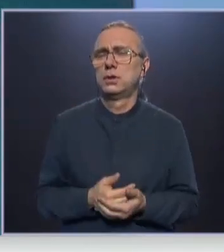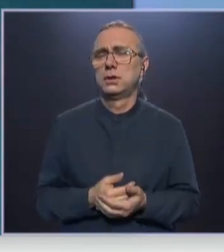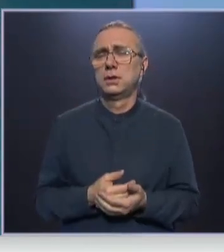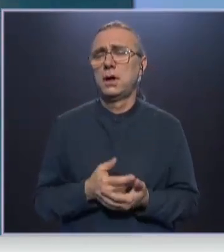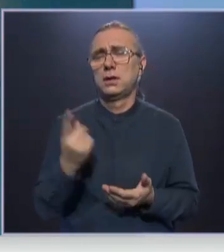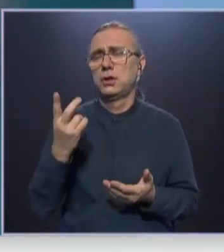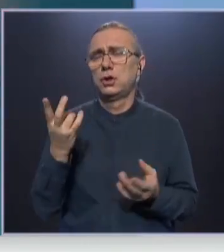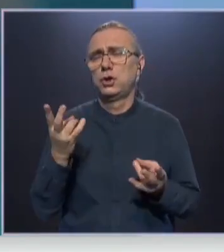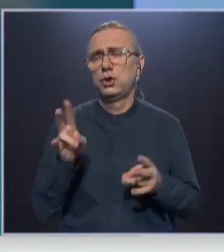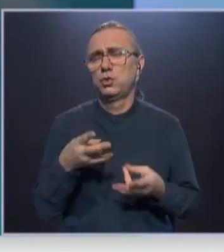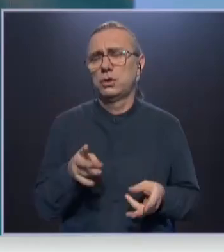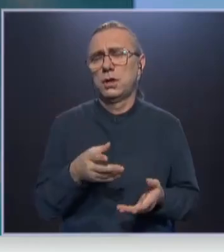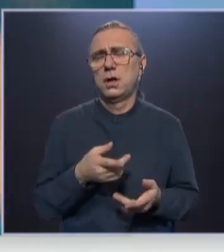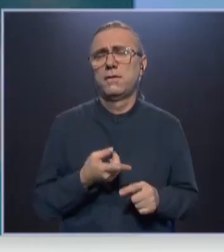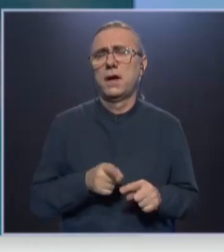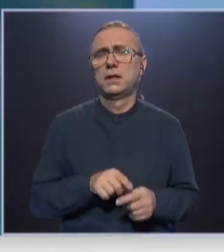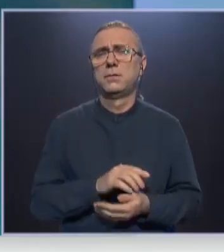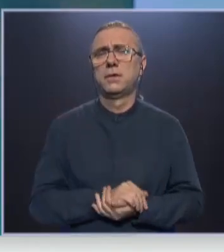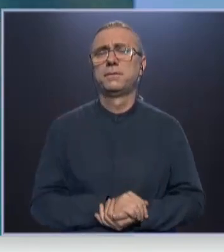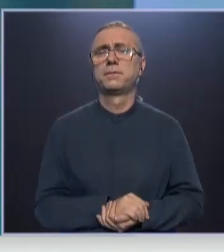Дедушка Мороз все-таки Porsche и Peugeot это разные вещи